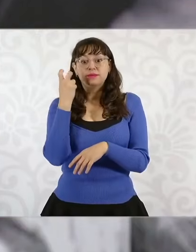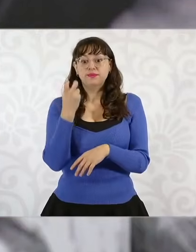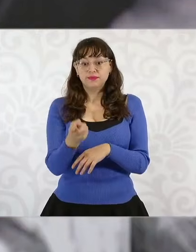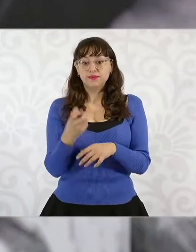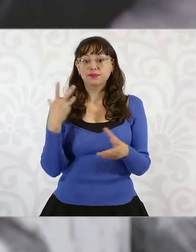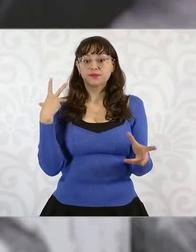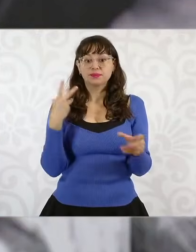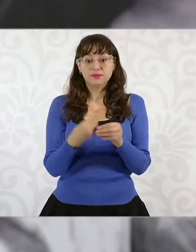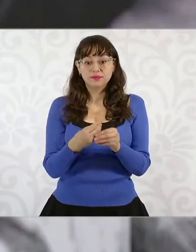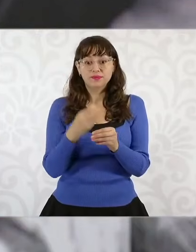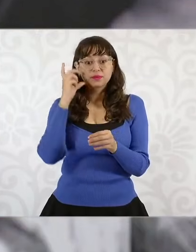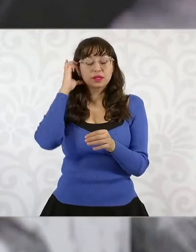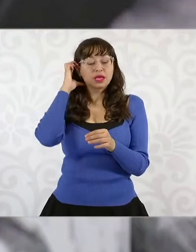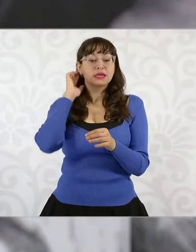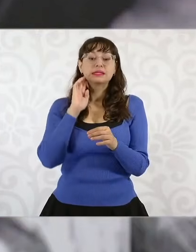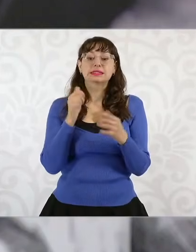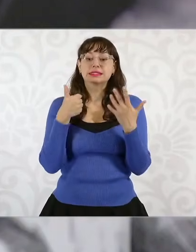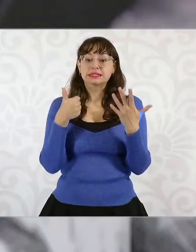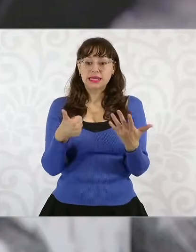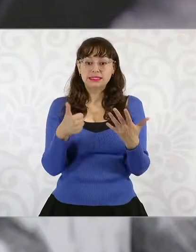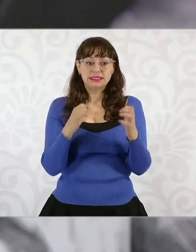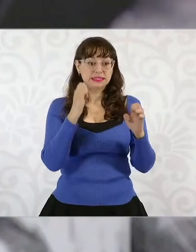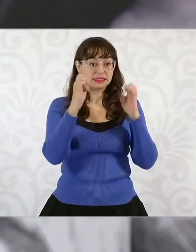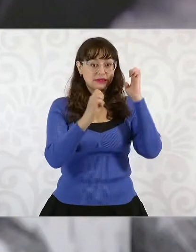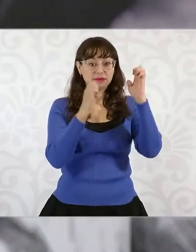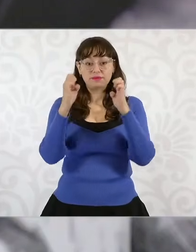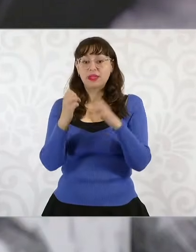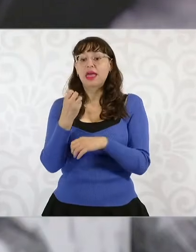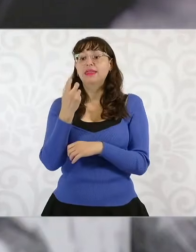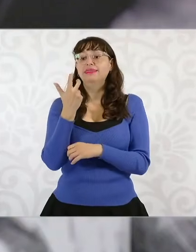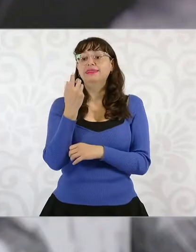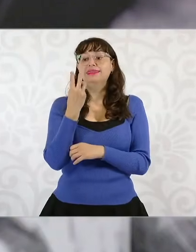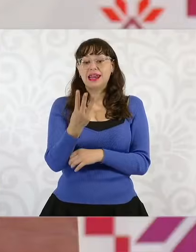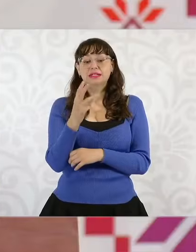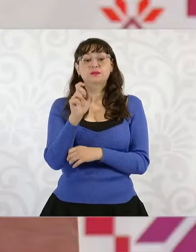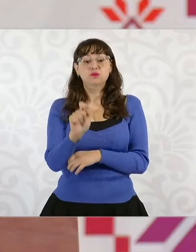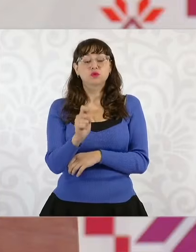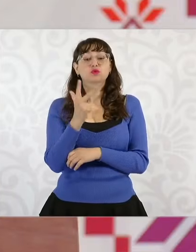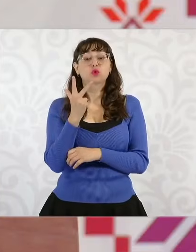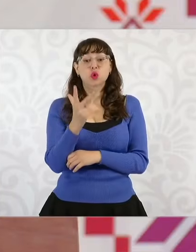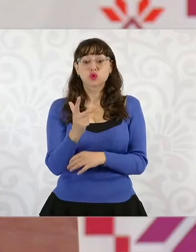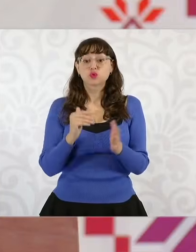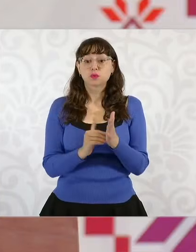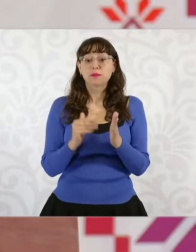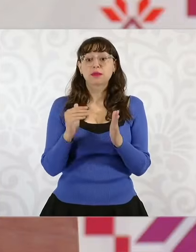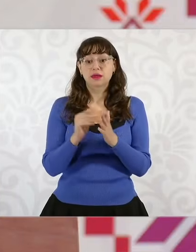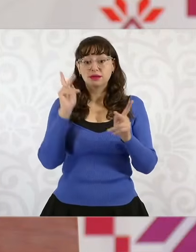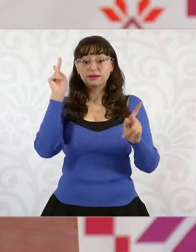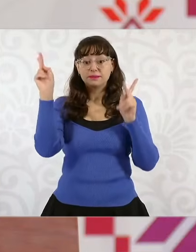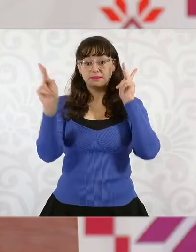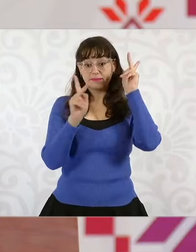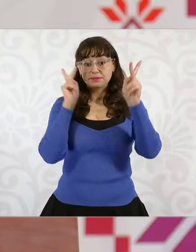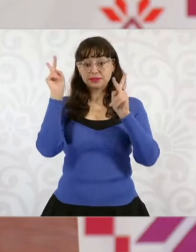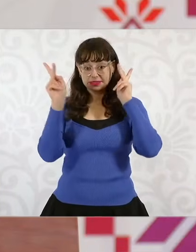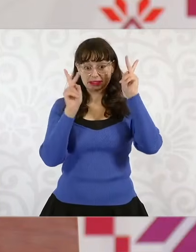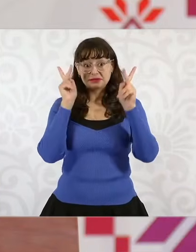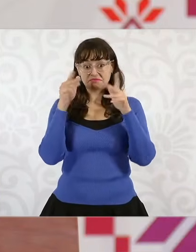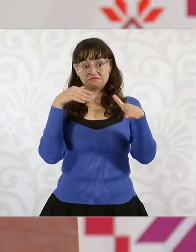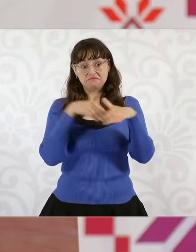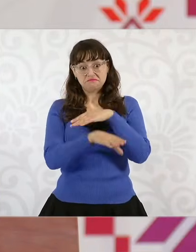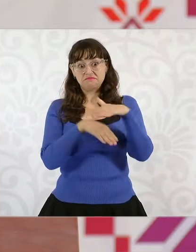entre las seis exposiciones 3.8 eh millones de visitantes que seguirá aumentando por esta